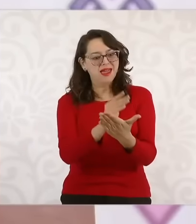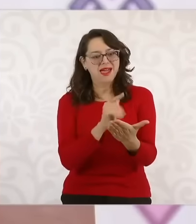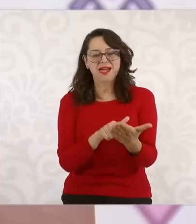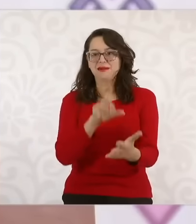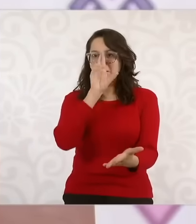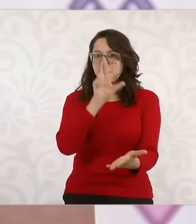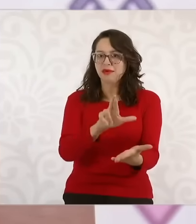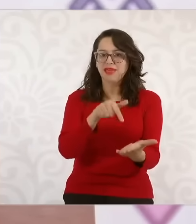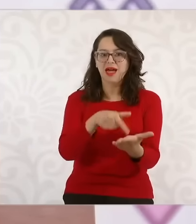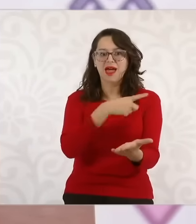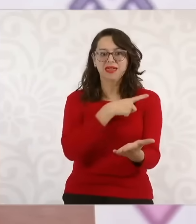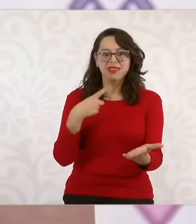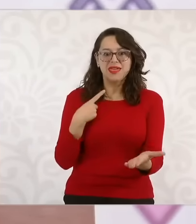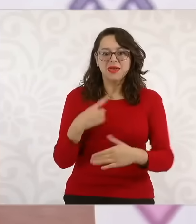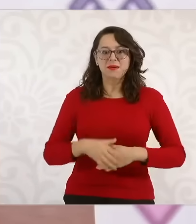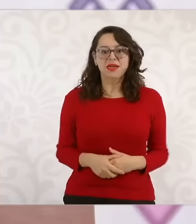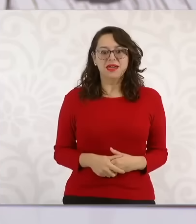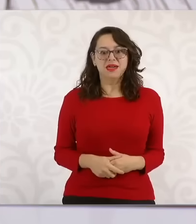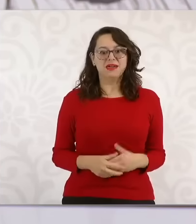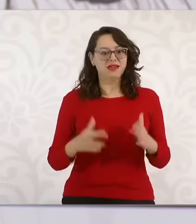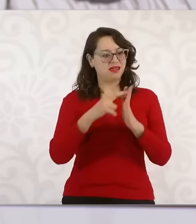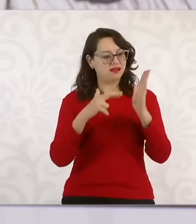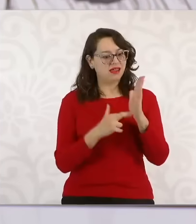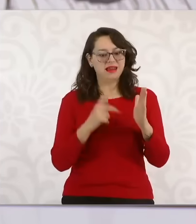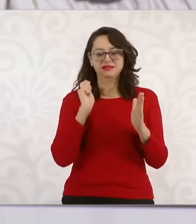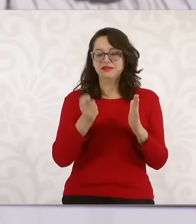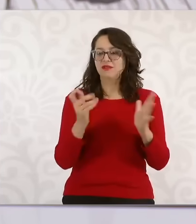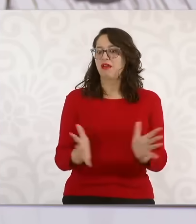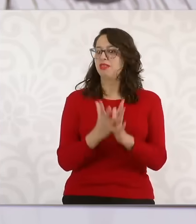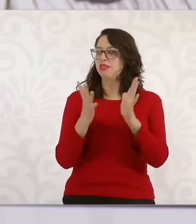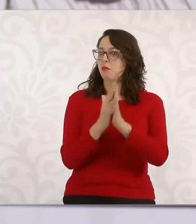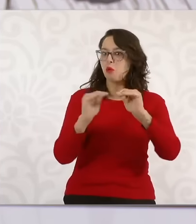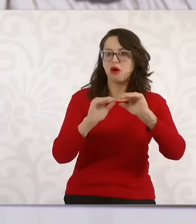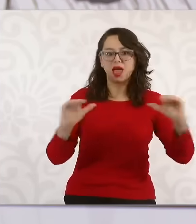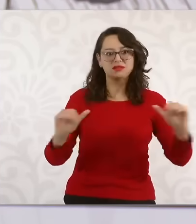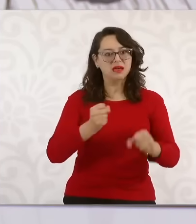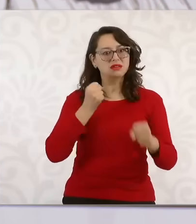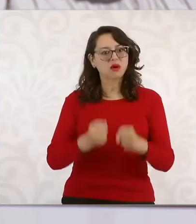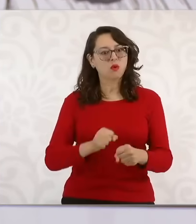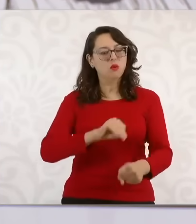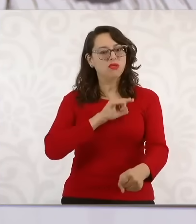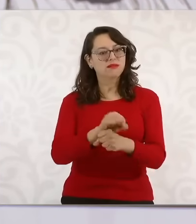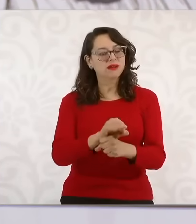La ley es una norma social que garantiza la democracia